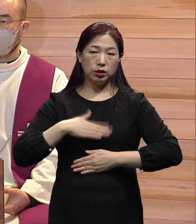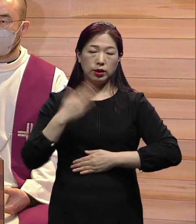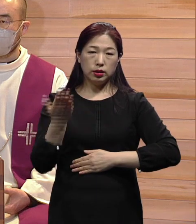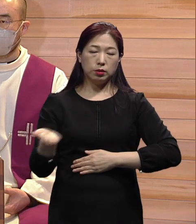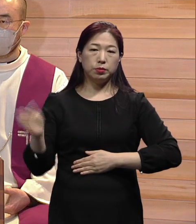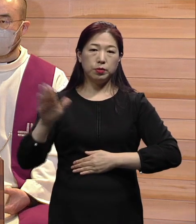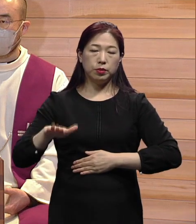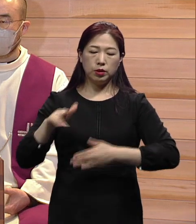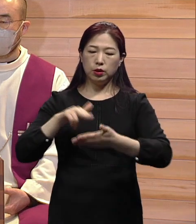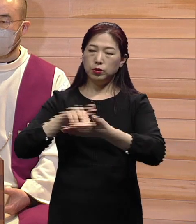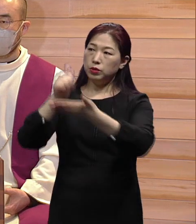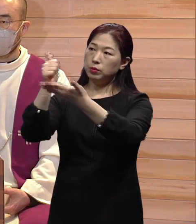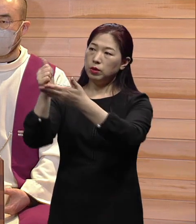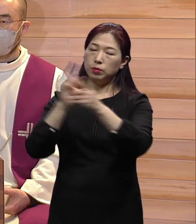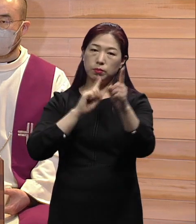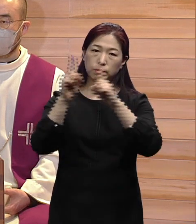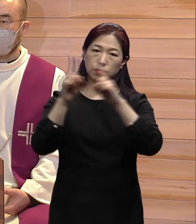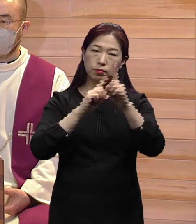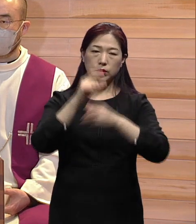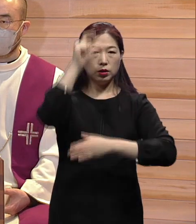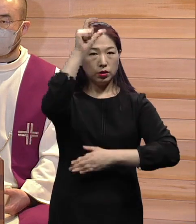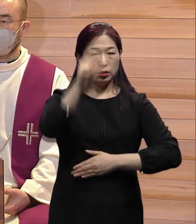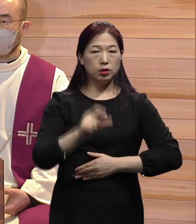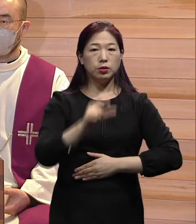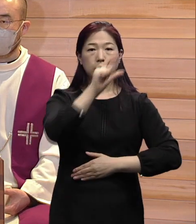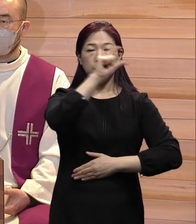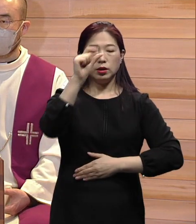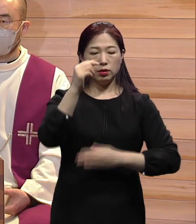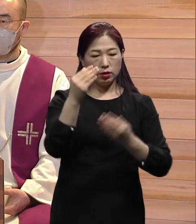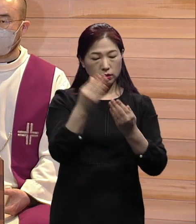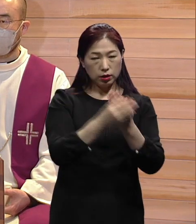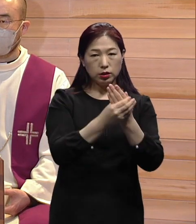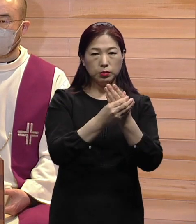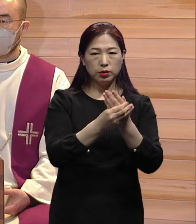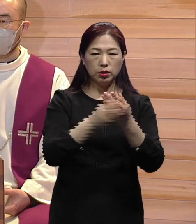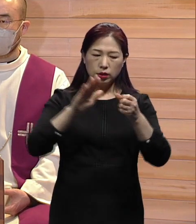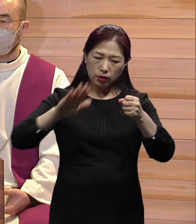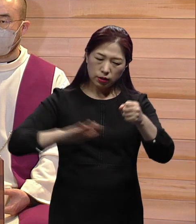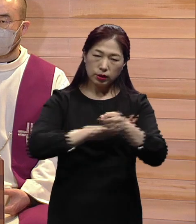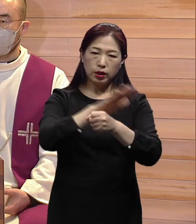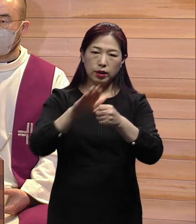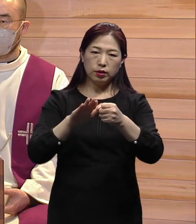주님의 말씀과 십자가 사건의 핵심은 '사랑'입니다